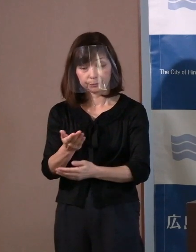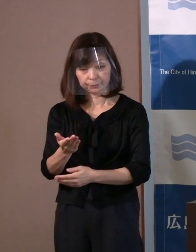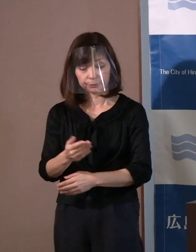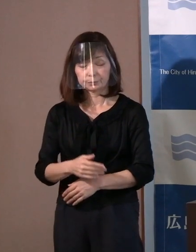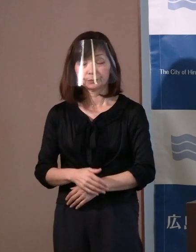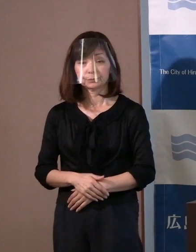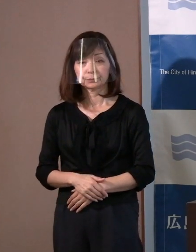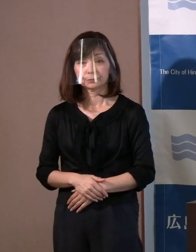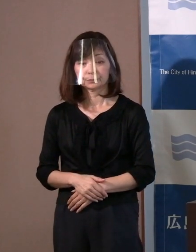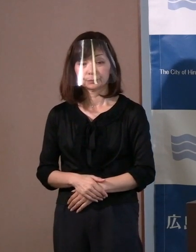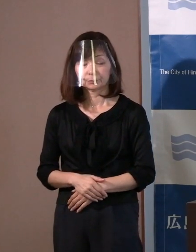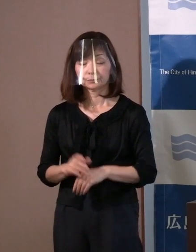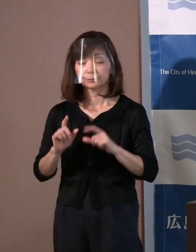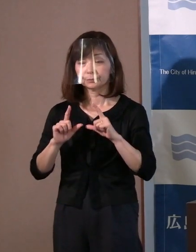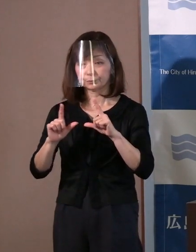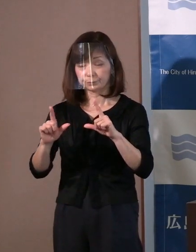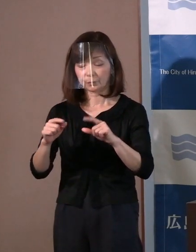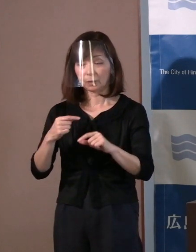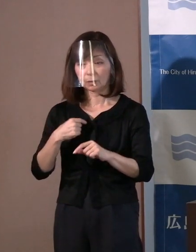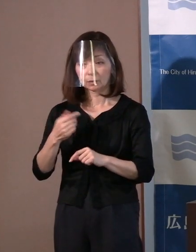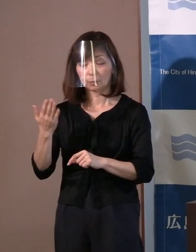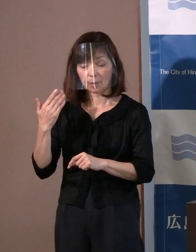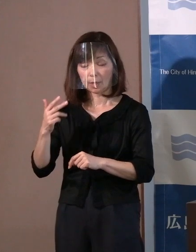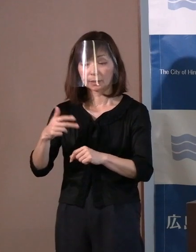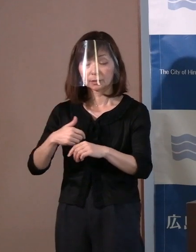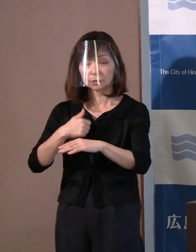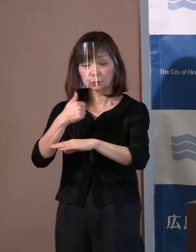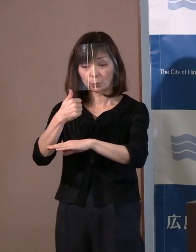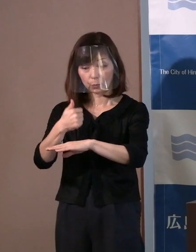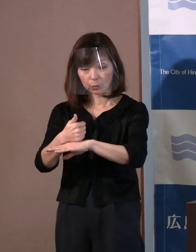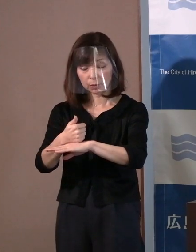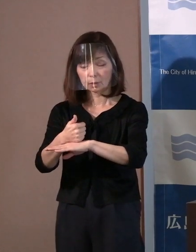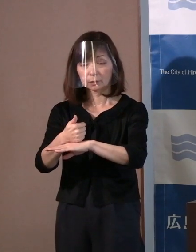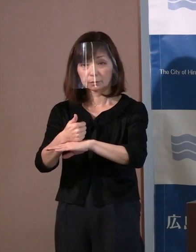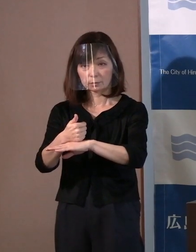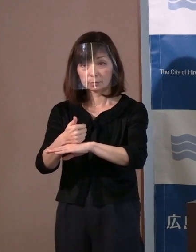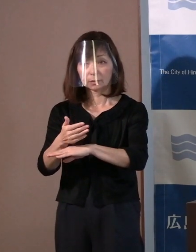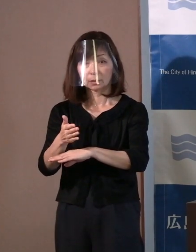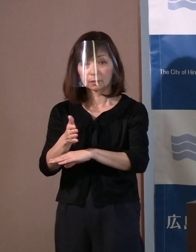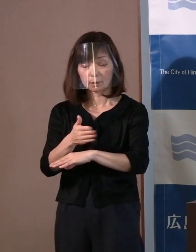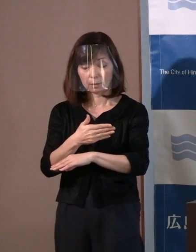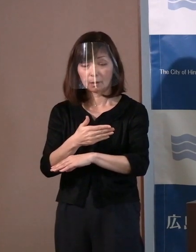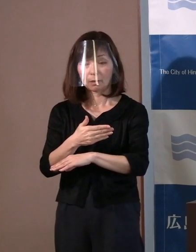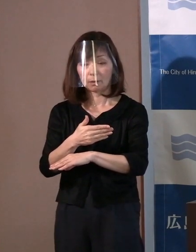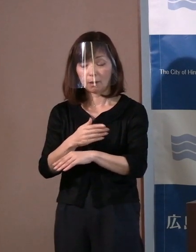(市長)私､市長になって10回ほど 今までも宣言書いていますけど､